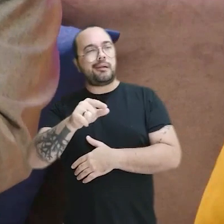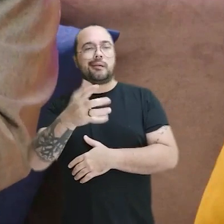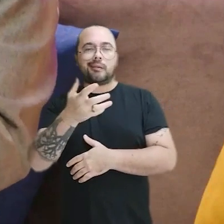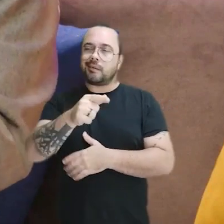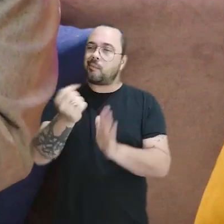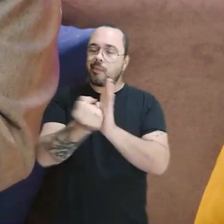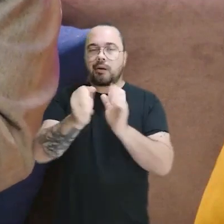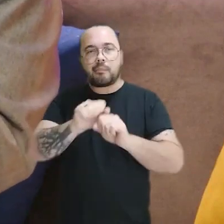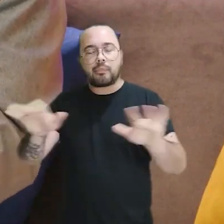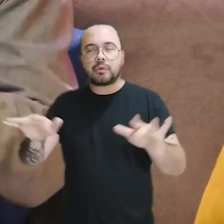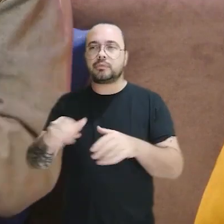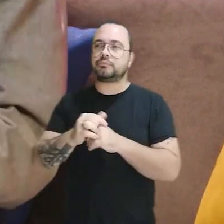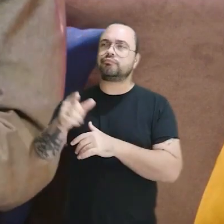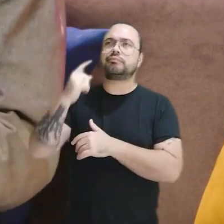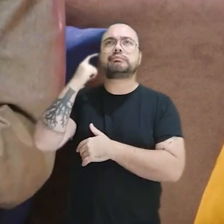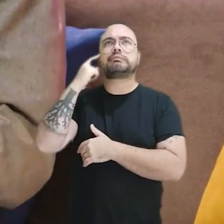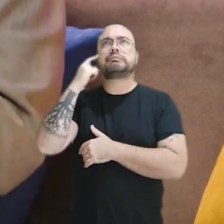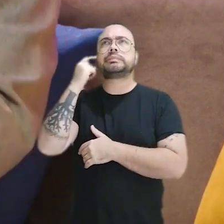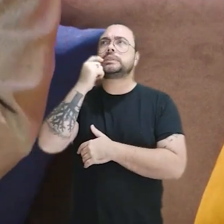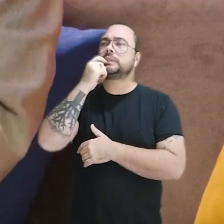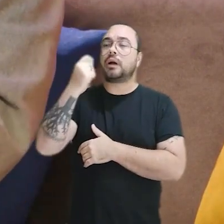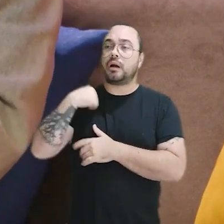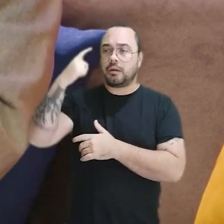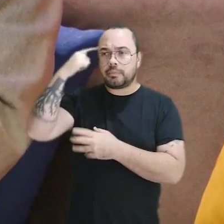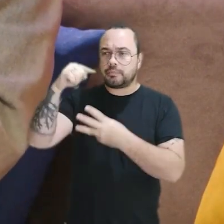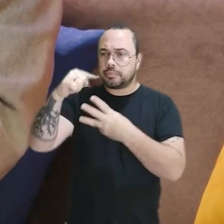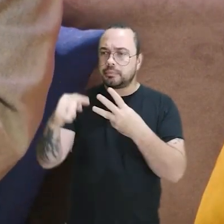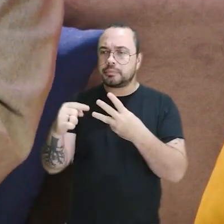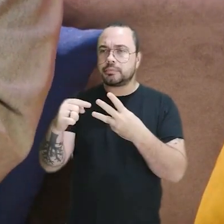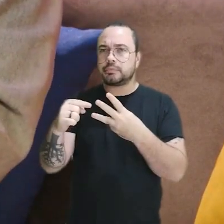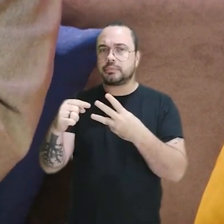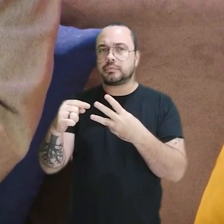isso aqui". E aí, você ia lá e pensava um pouco e falava: "Pensei nessas três linhas aqui". Aí, o pessoal falava: